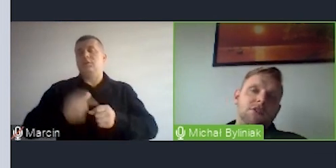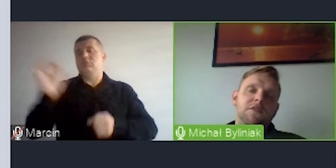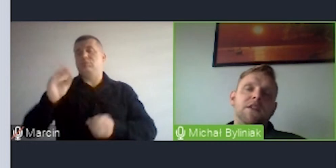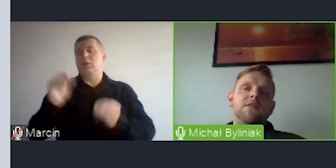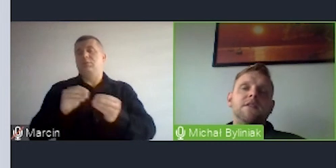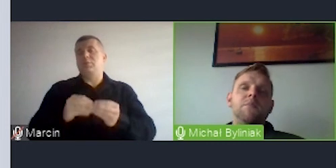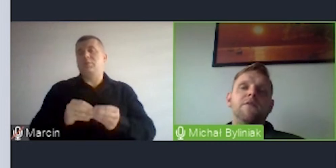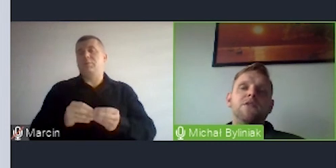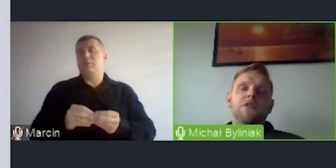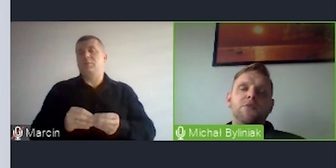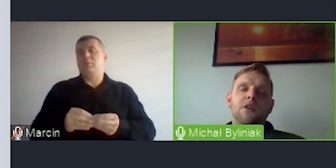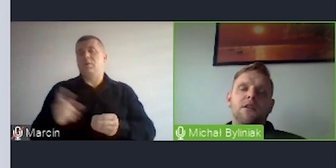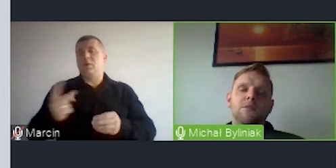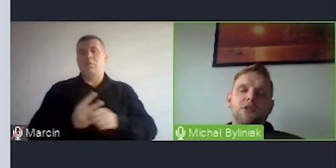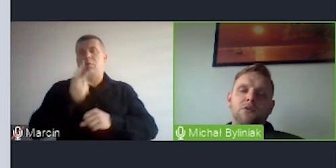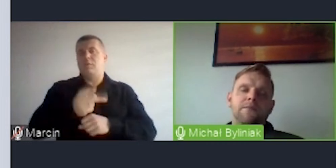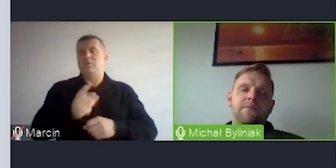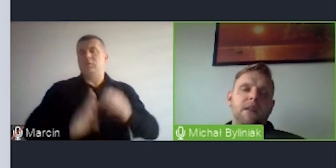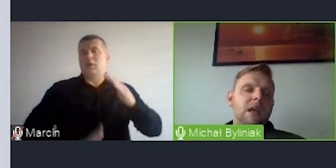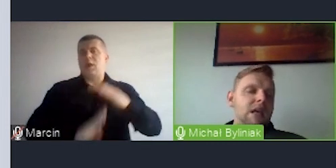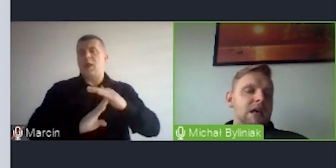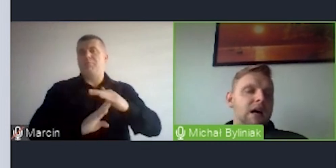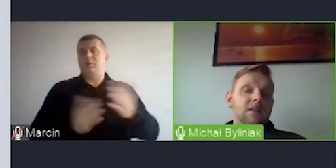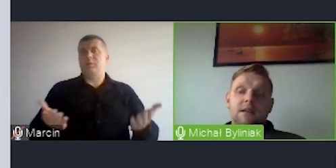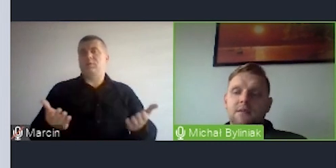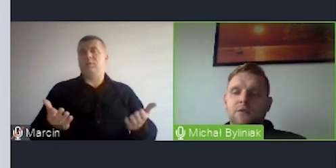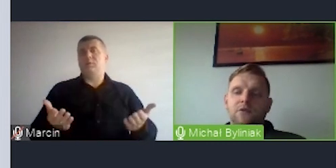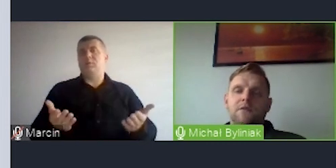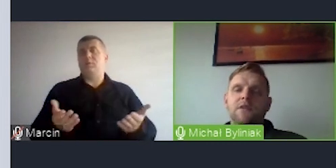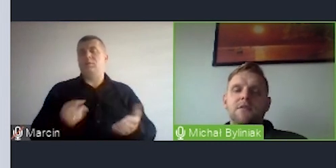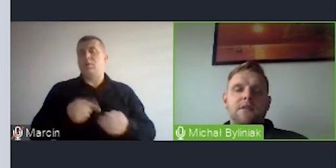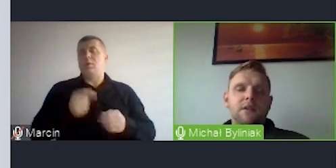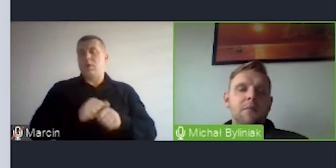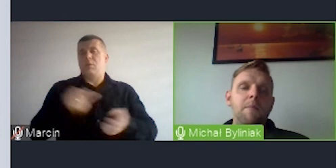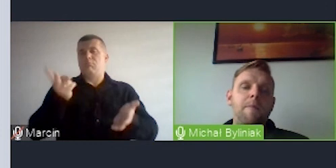czyli finansowanie powyżej dopuszczalnego limitu jest podwójnym finansowaniem.